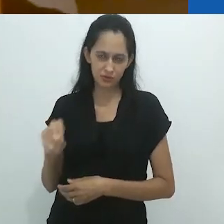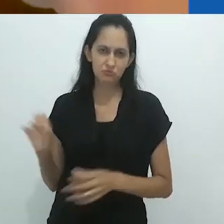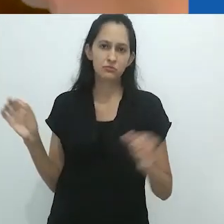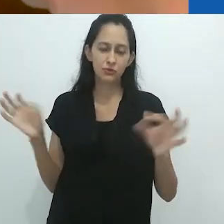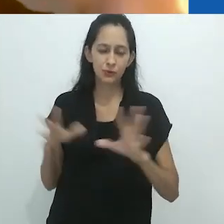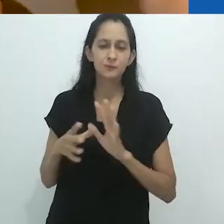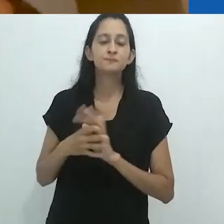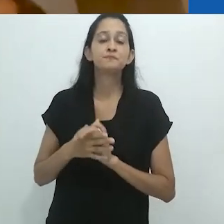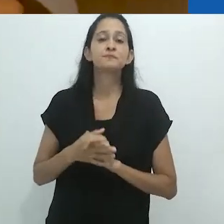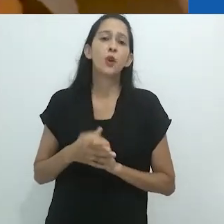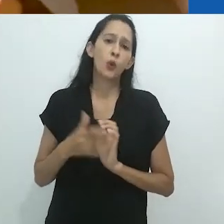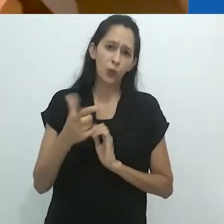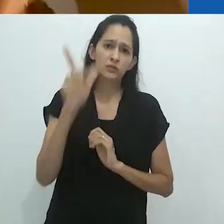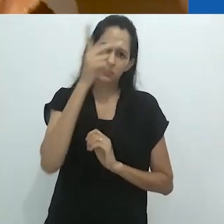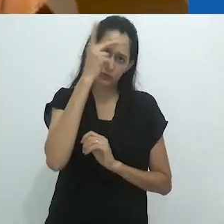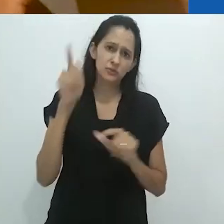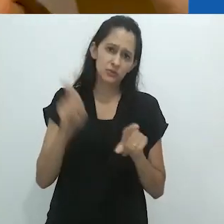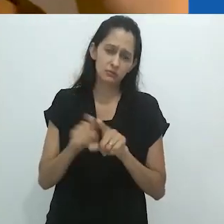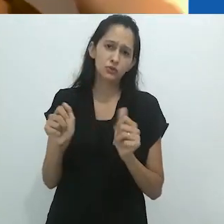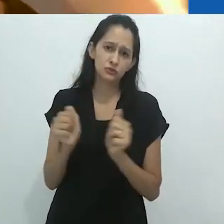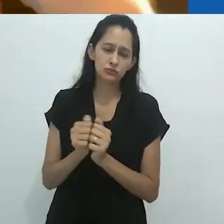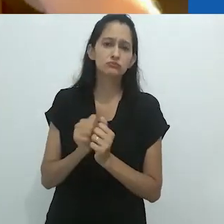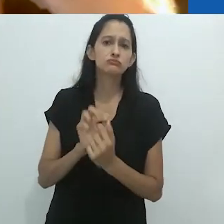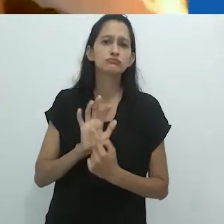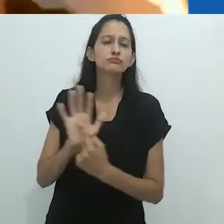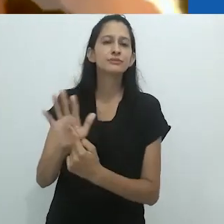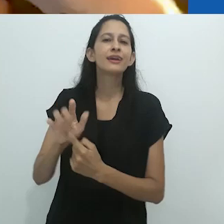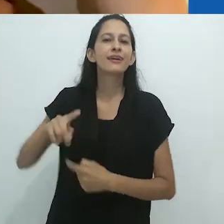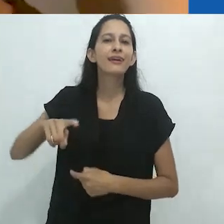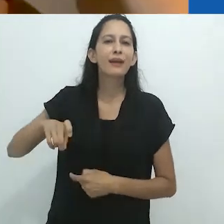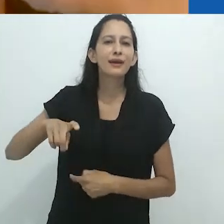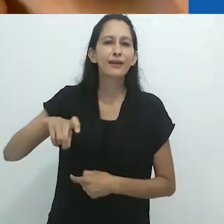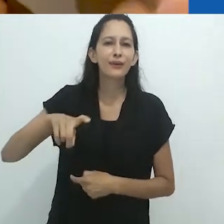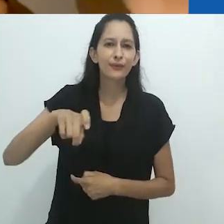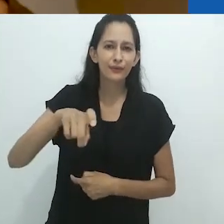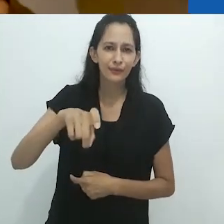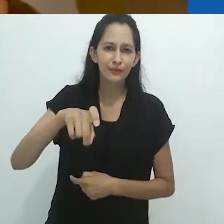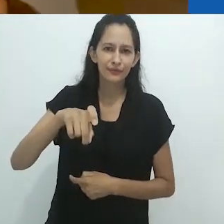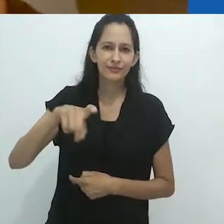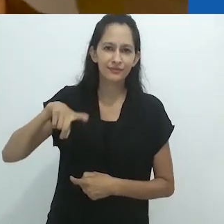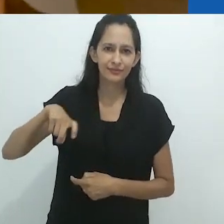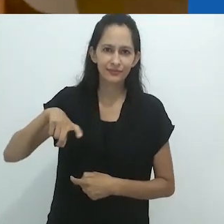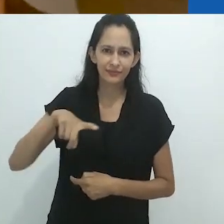Eu os apresentei o camarão,